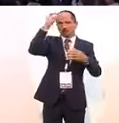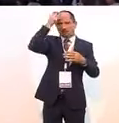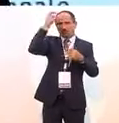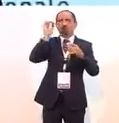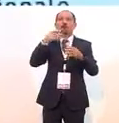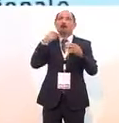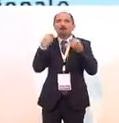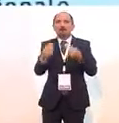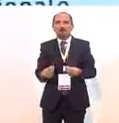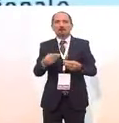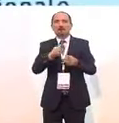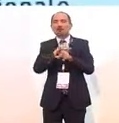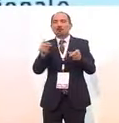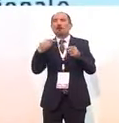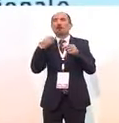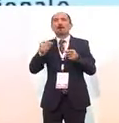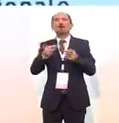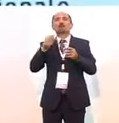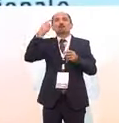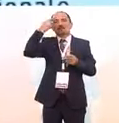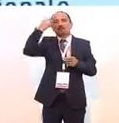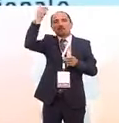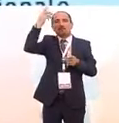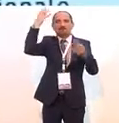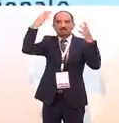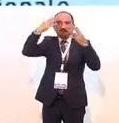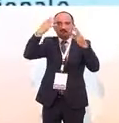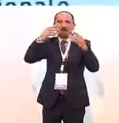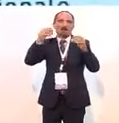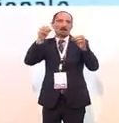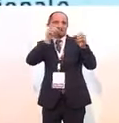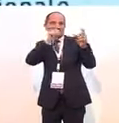no? È una ipotesi su cui possiamo ragionare e riflettere? Ci stiamo.